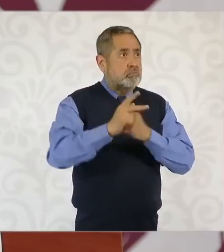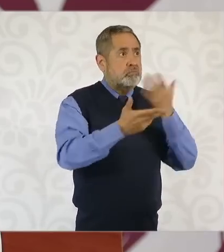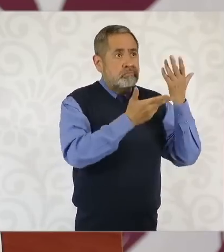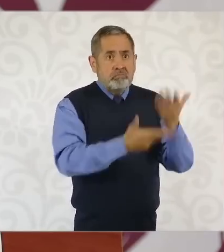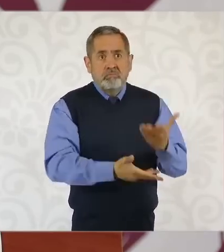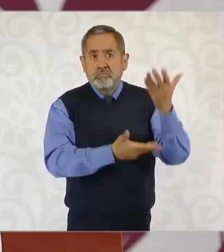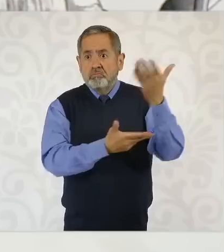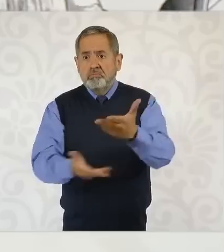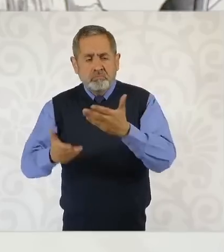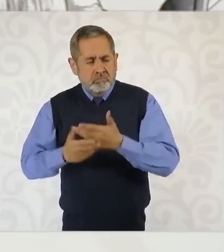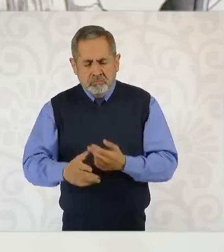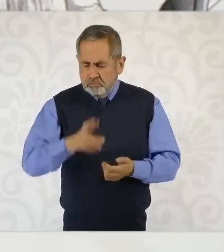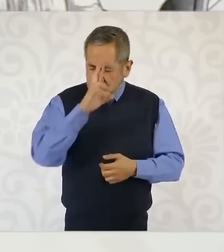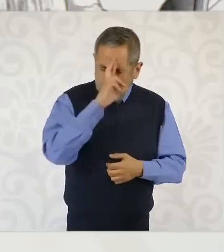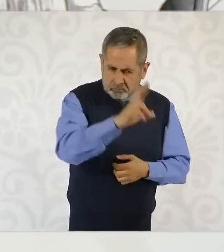no es un tema del pueblo de Estados